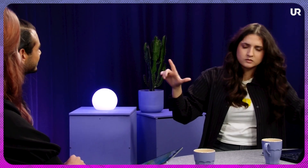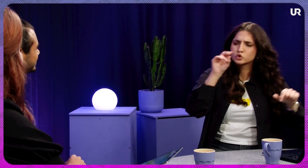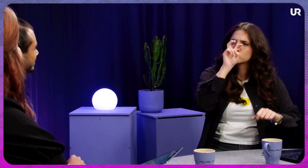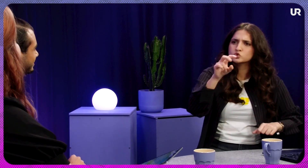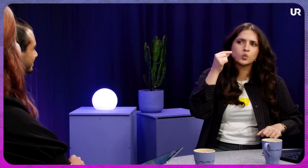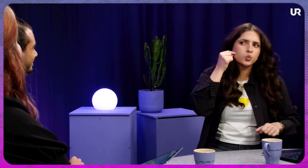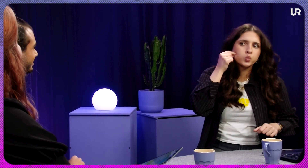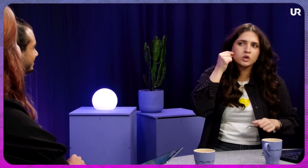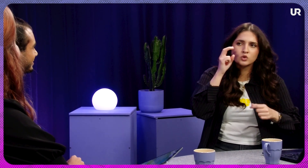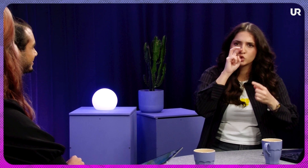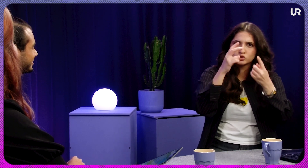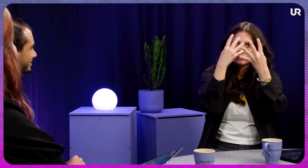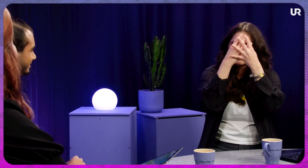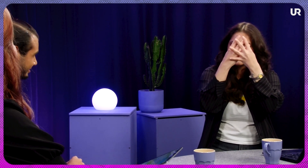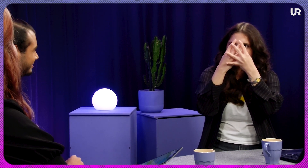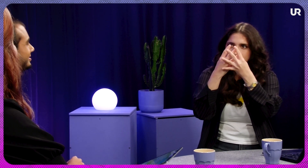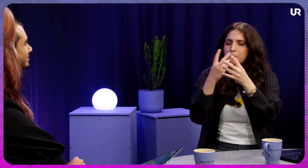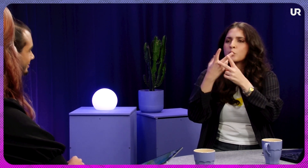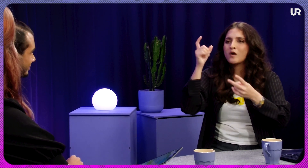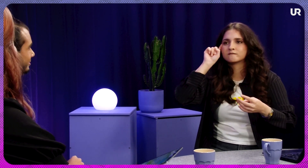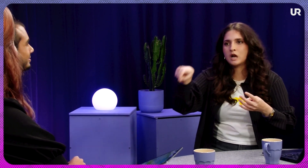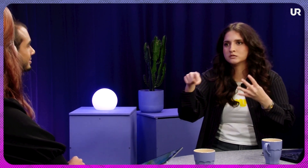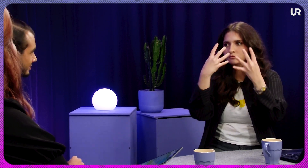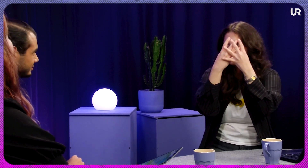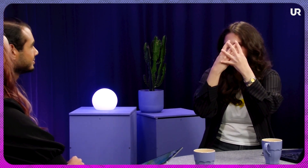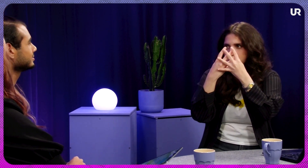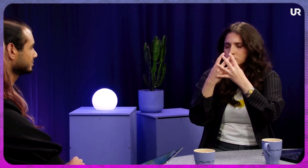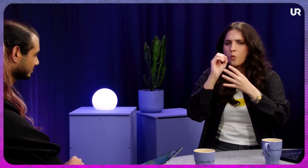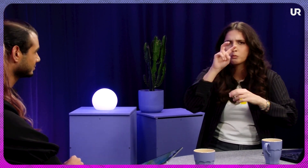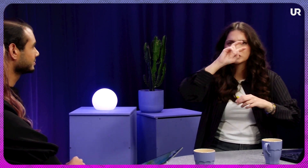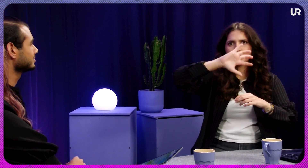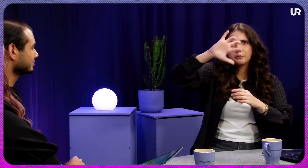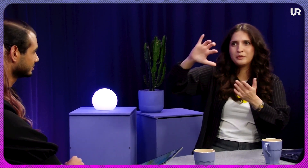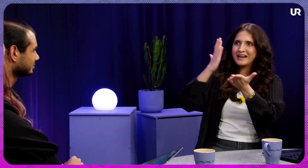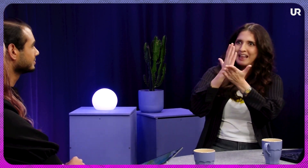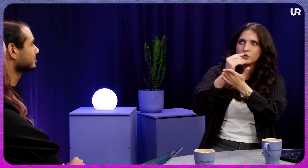Zooma till max. Då kan du se hudmönstret, om det ser syntetiskt ut eller inte.